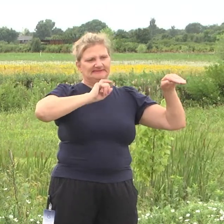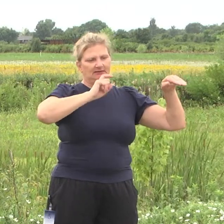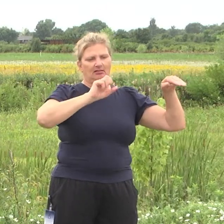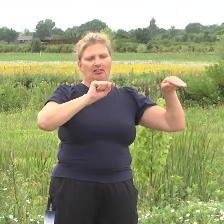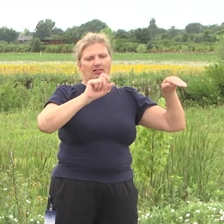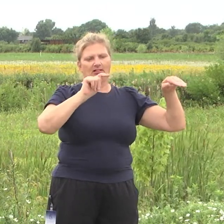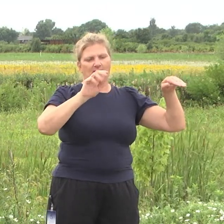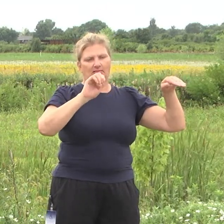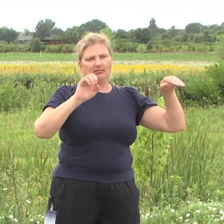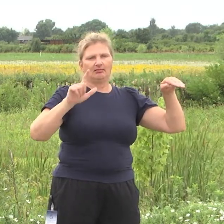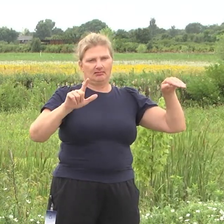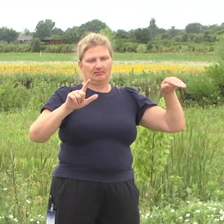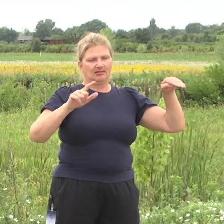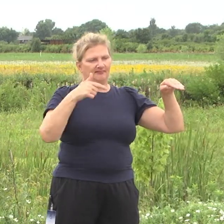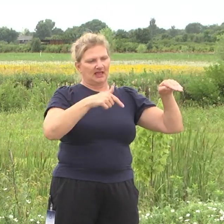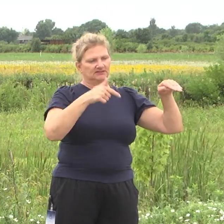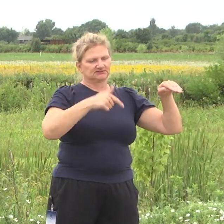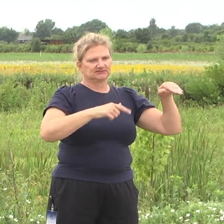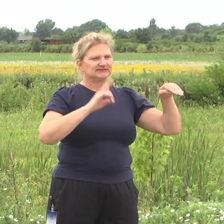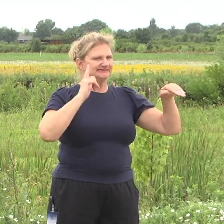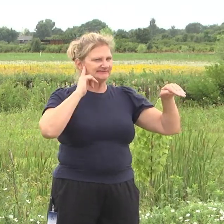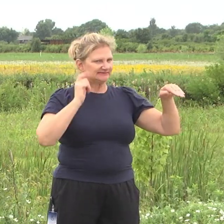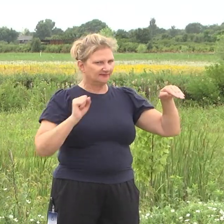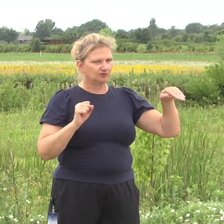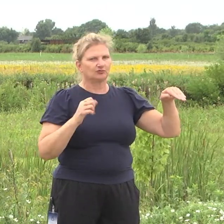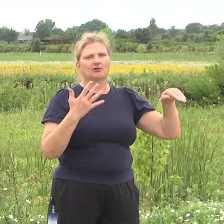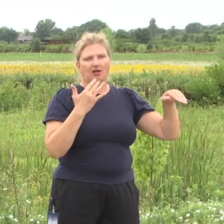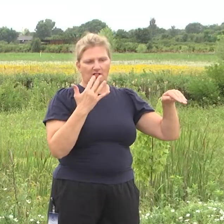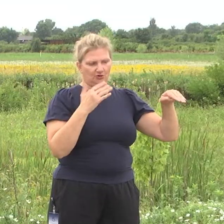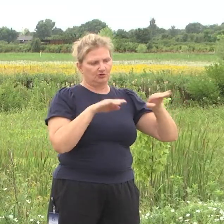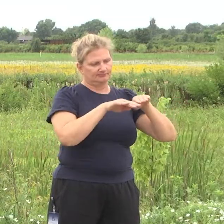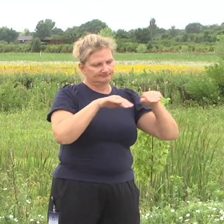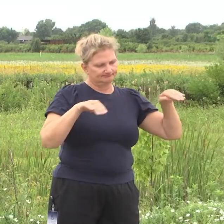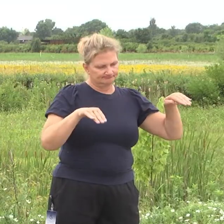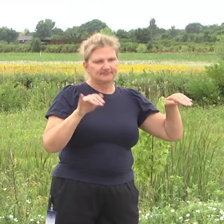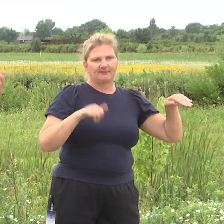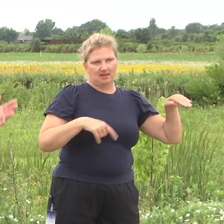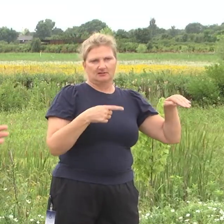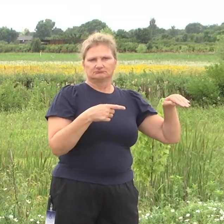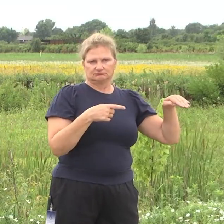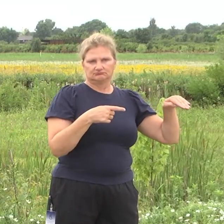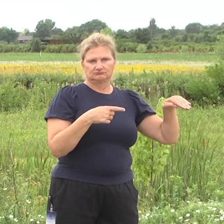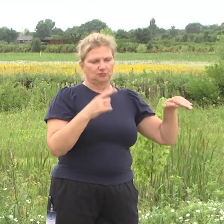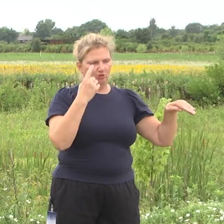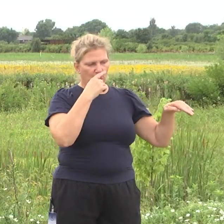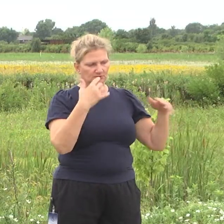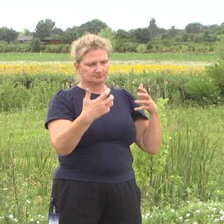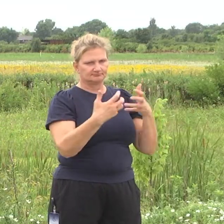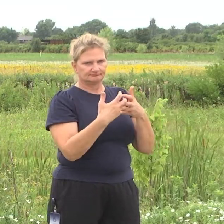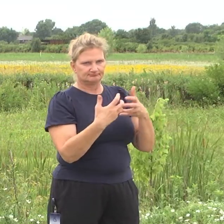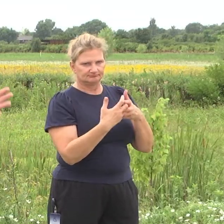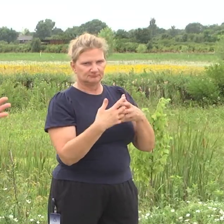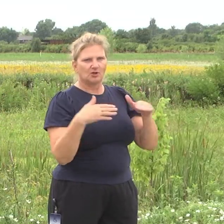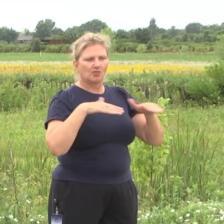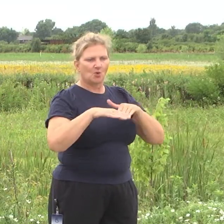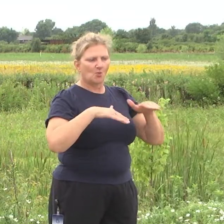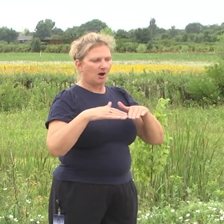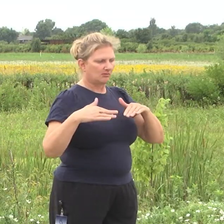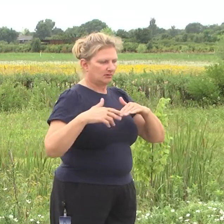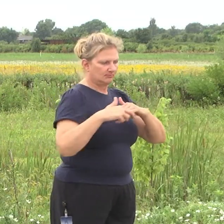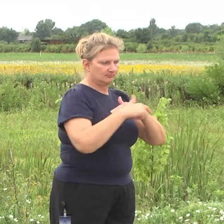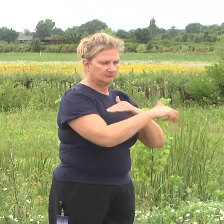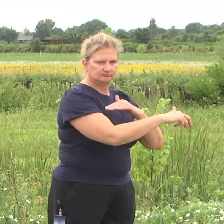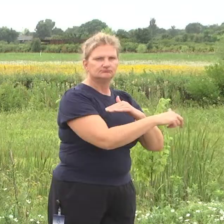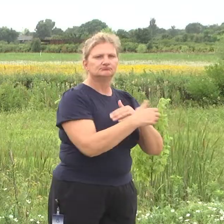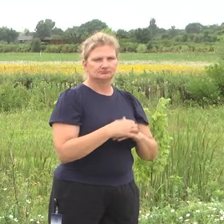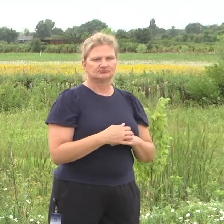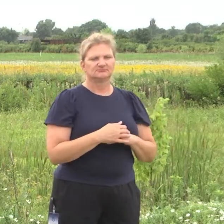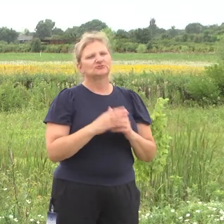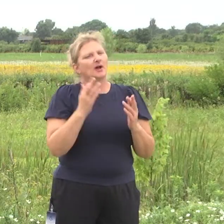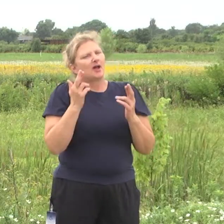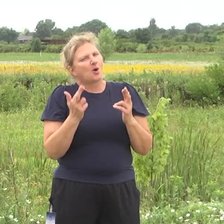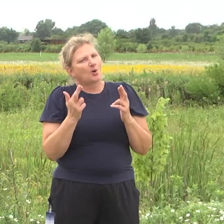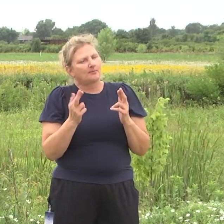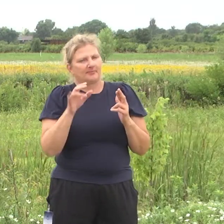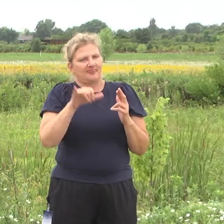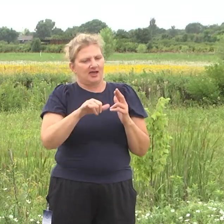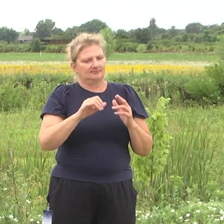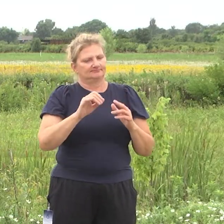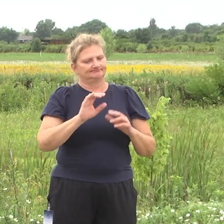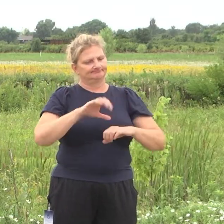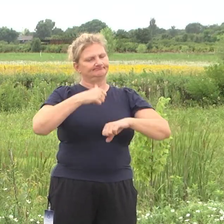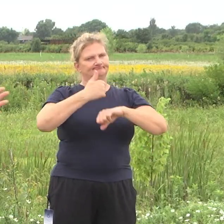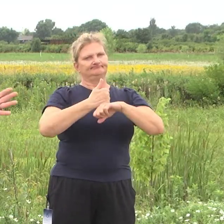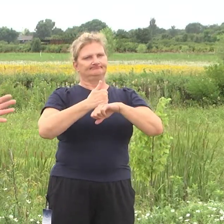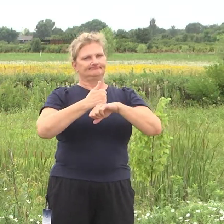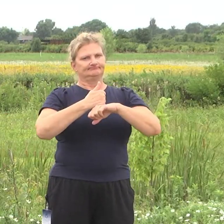el color plateado del acero galvanizado de las pasarelas. Así que, con suerte, el entorno...